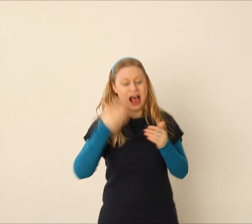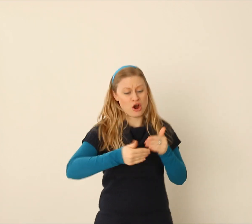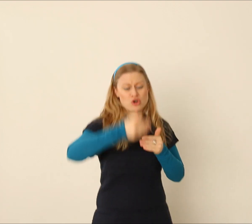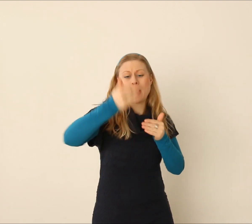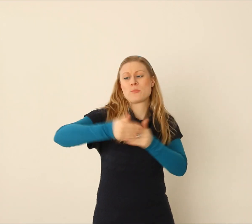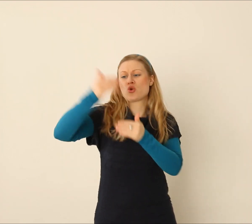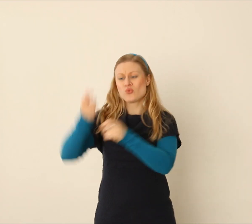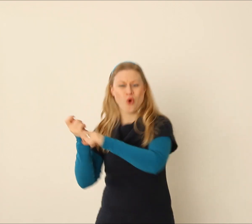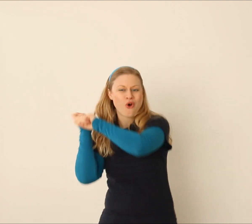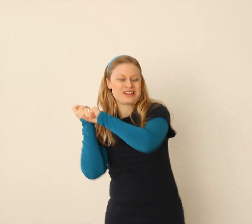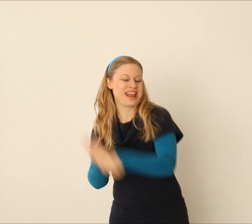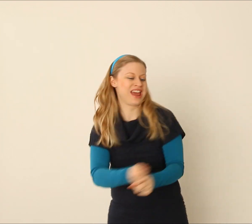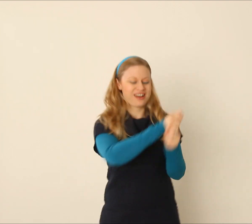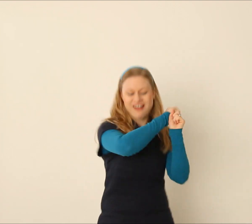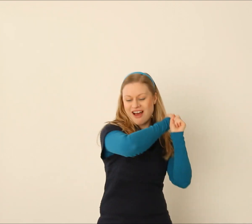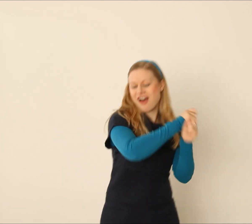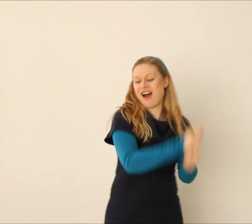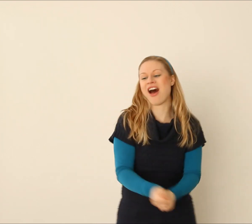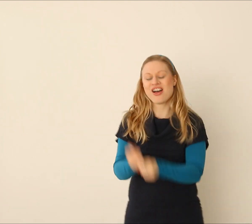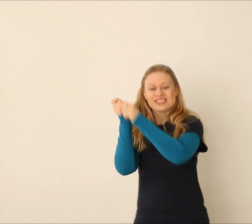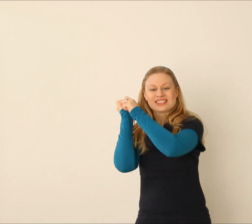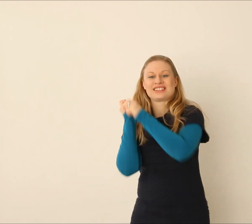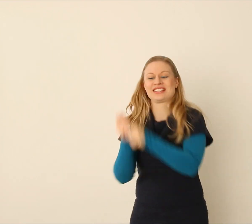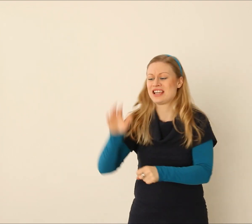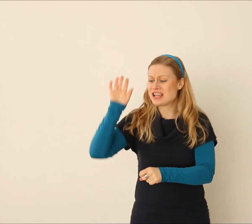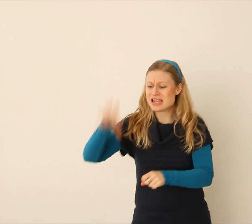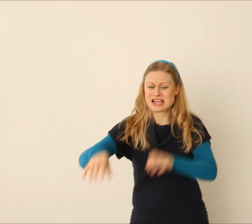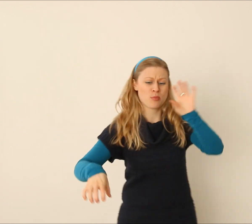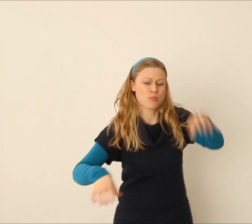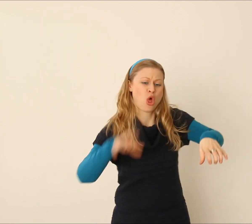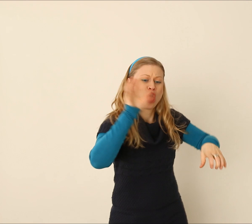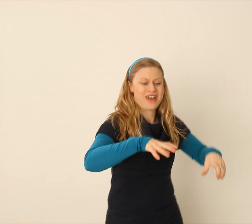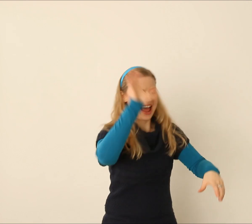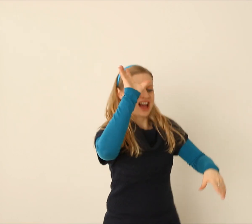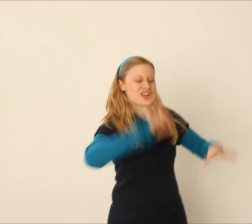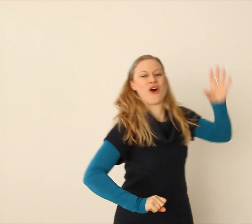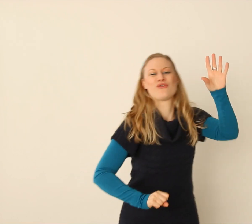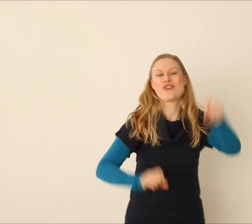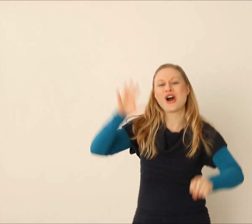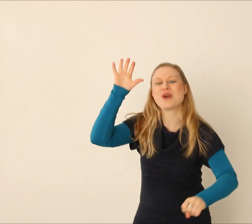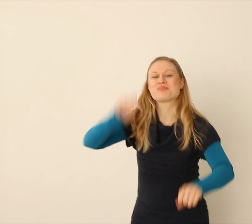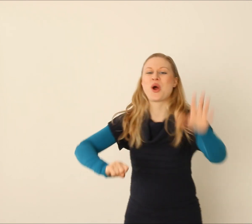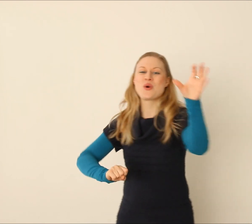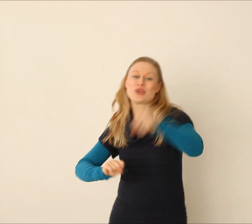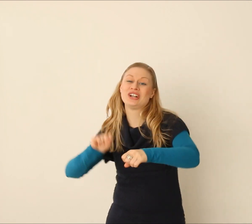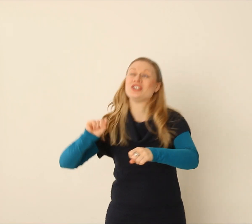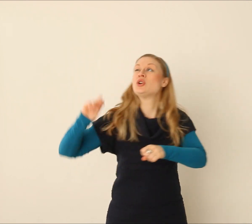Elke muur wordt neergehaald, ieder bolwerk afgebroken.